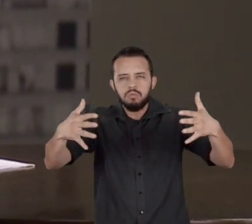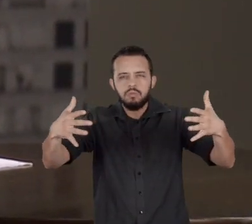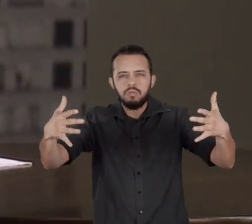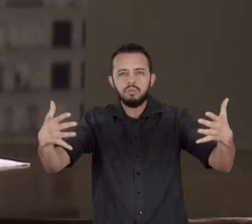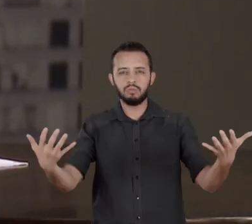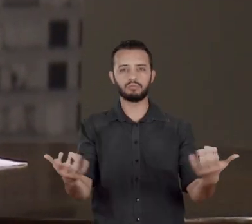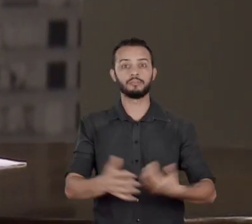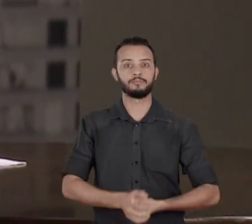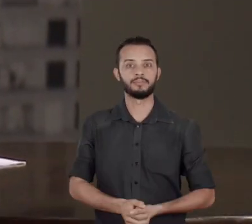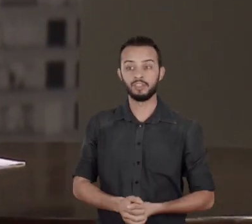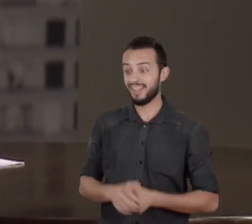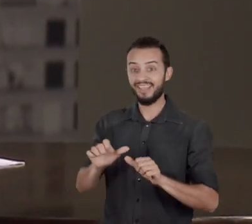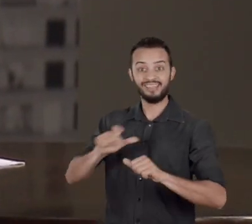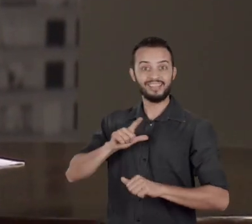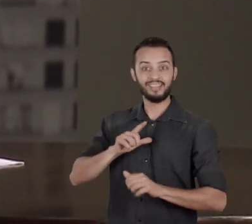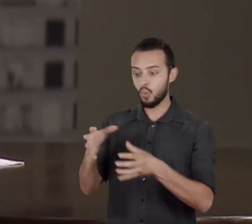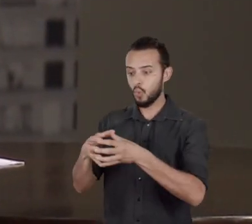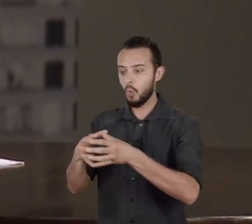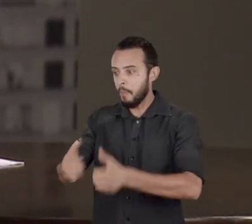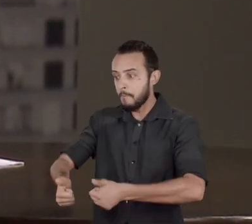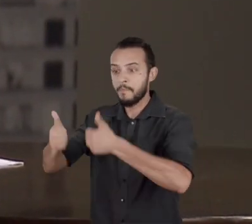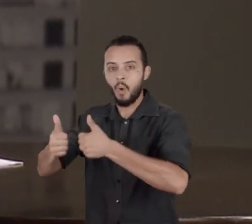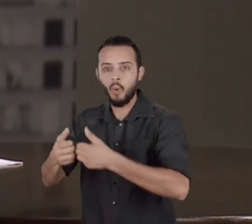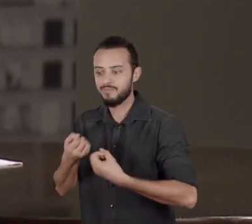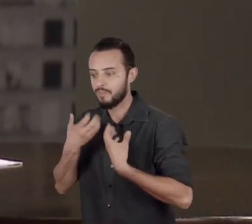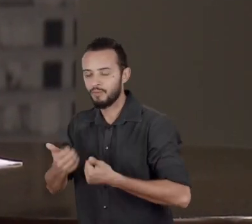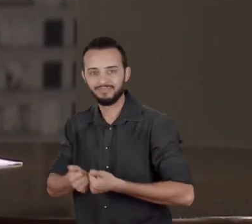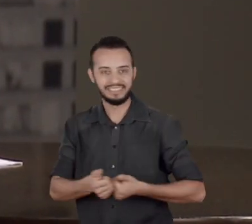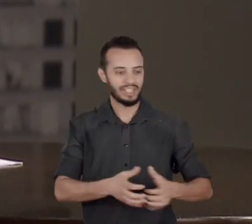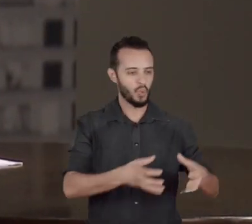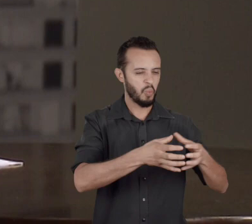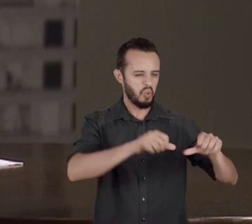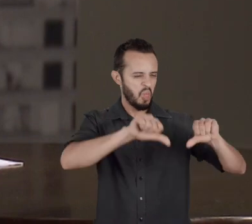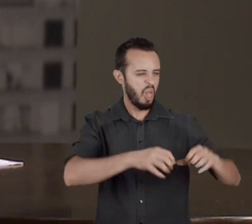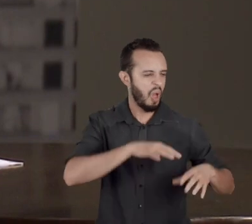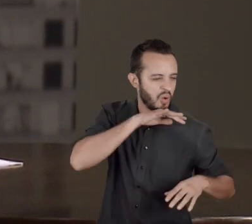não existe o lado bom e o lado ruim, malvado nessa história.